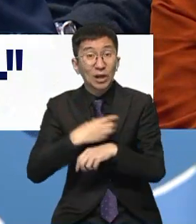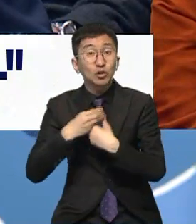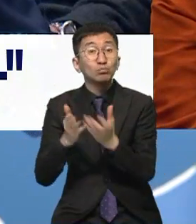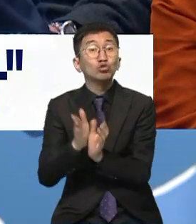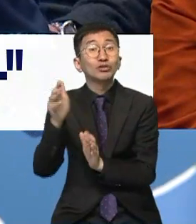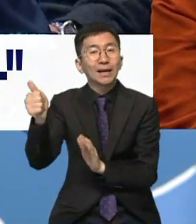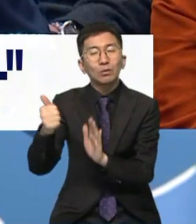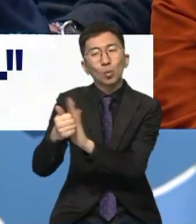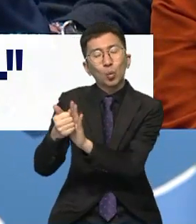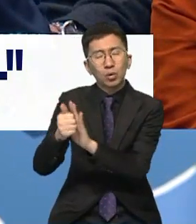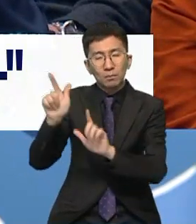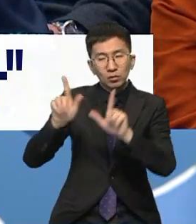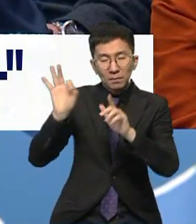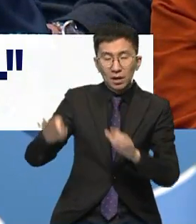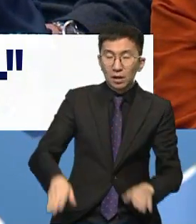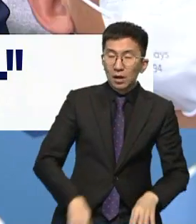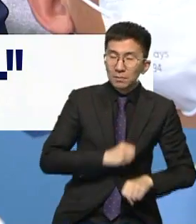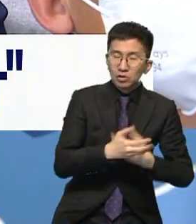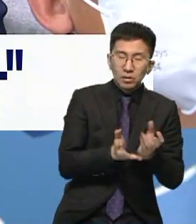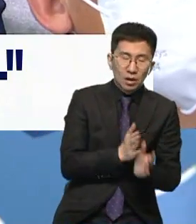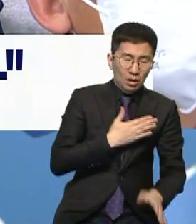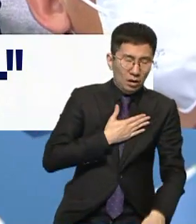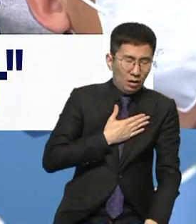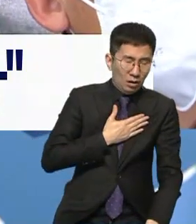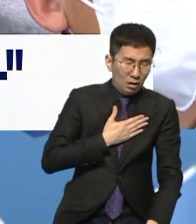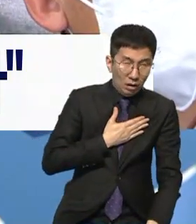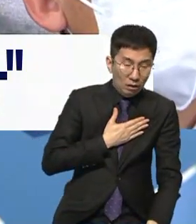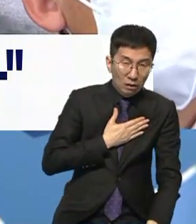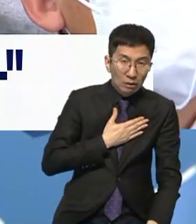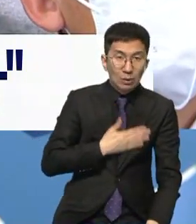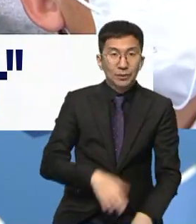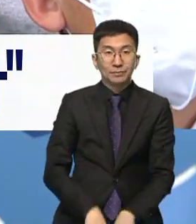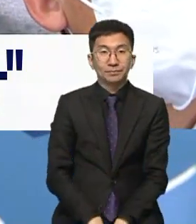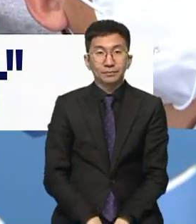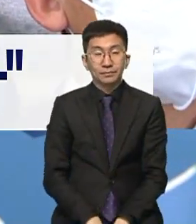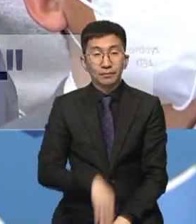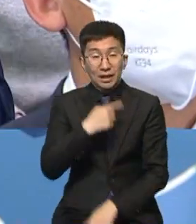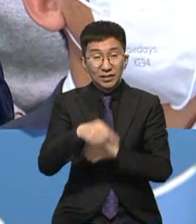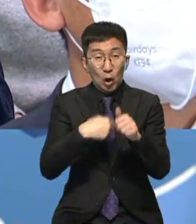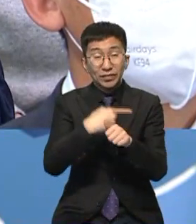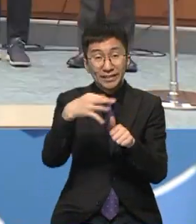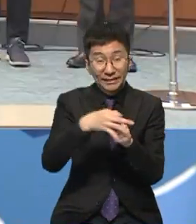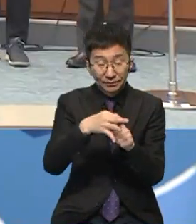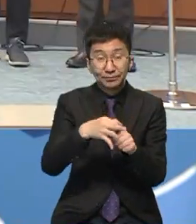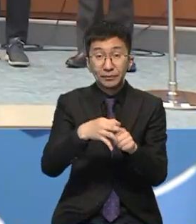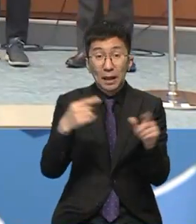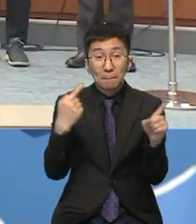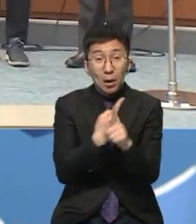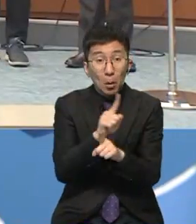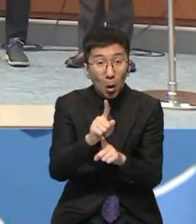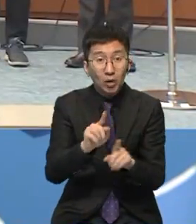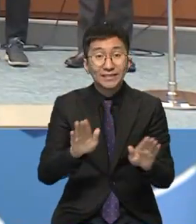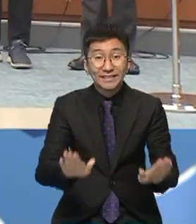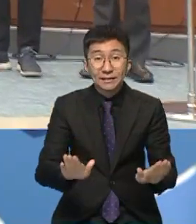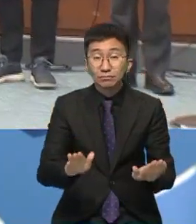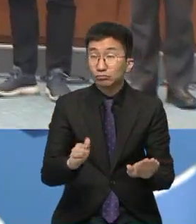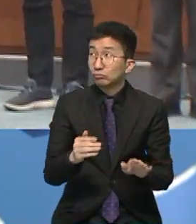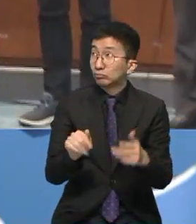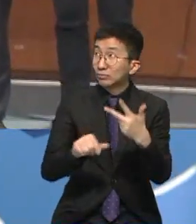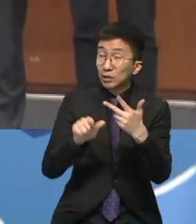행안부 장관을 대통령이 직접 챙기는 듯한 모습에 야당 심기는 불편할 수밖에 없습니다. 연금 개혁은 국회 내 연금개혁특위가 지난 7월 구성돼 그나마 출발은 했다고 볼 수